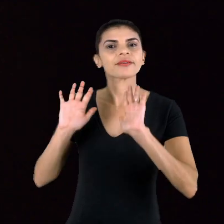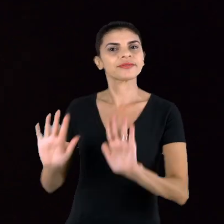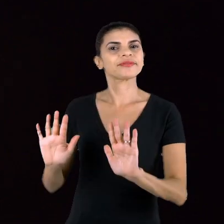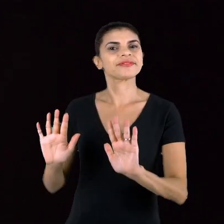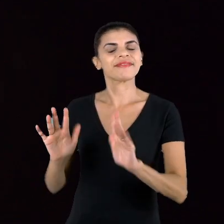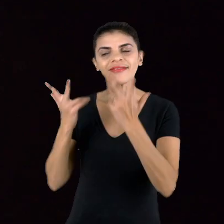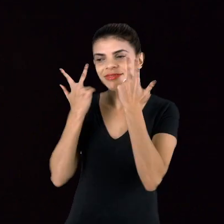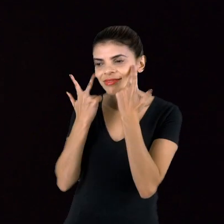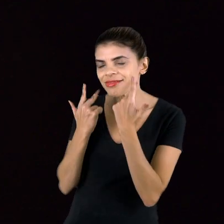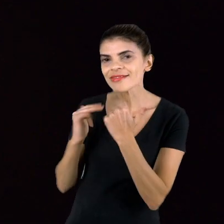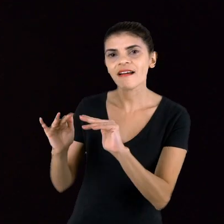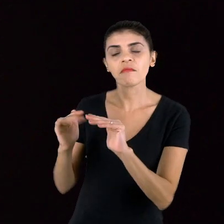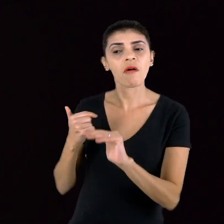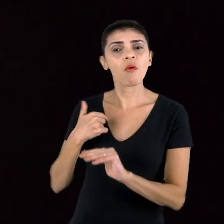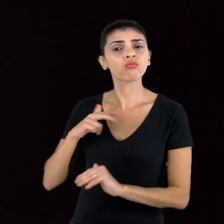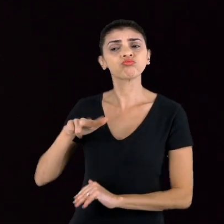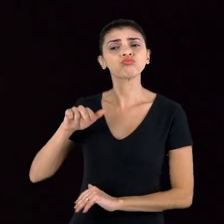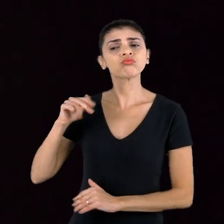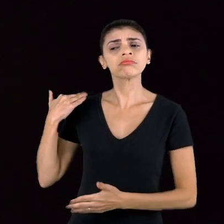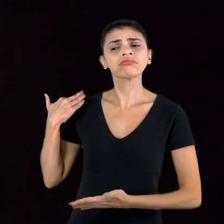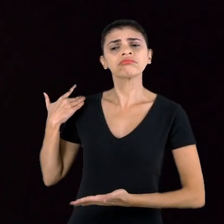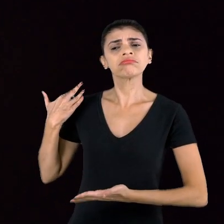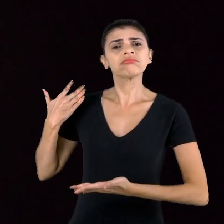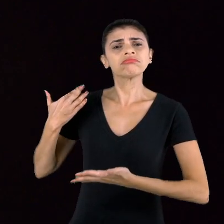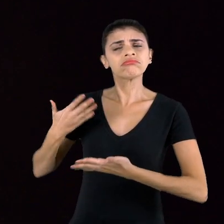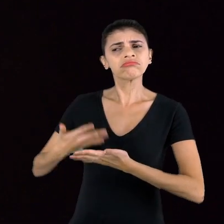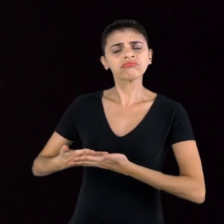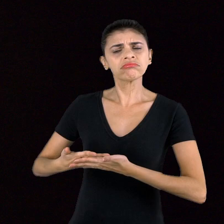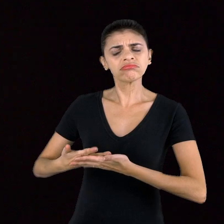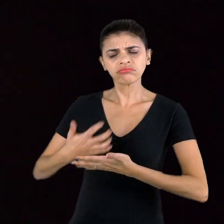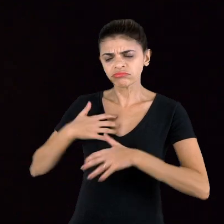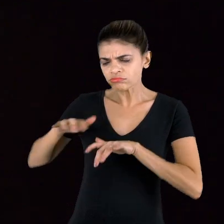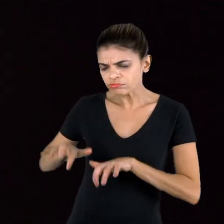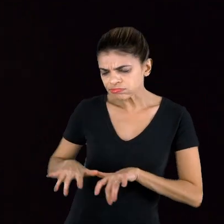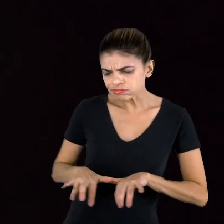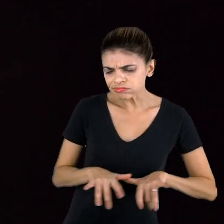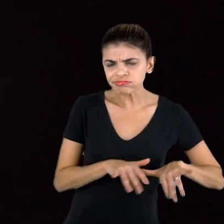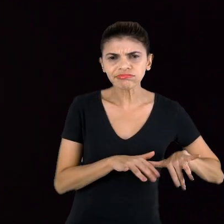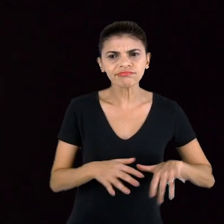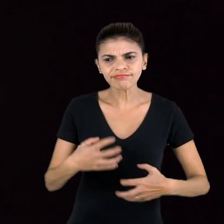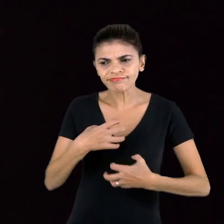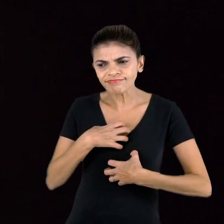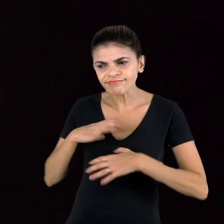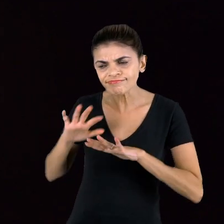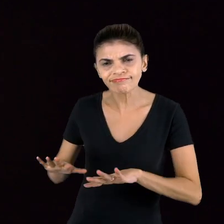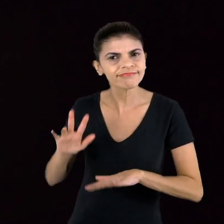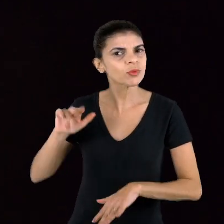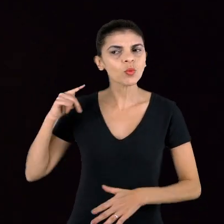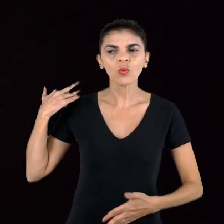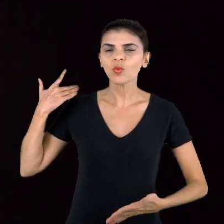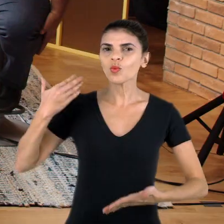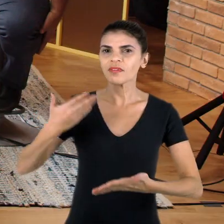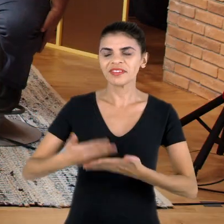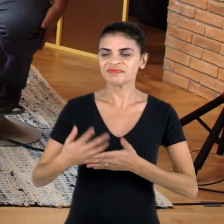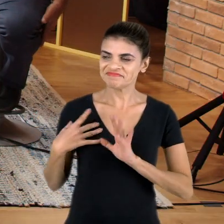Mas eu nunca tinha... realmente tocado isso desse jeito. Então... só com você! - É.